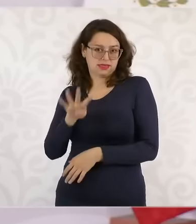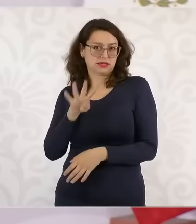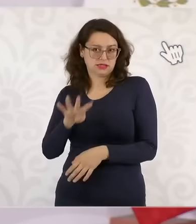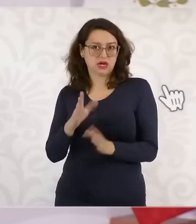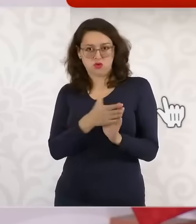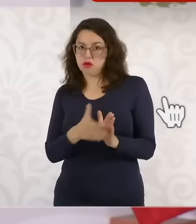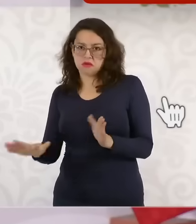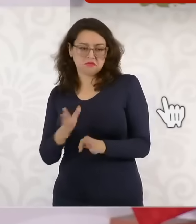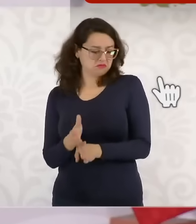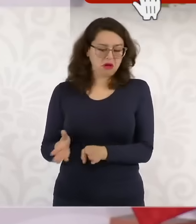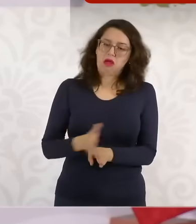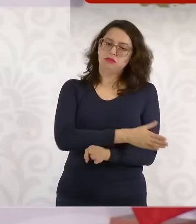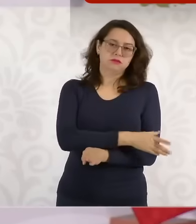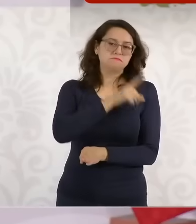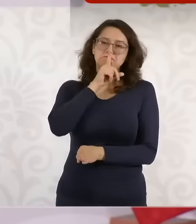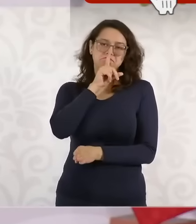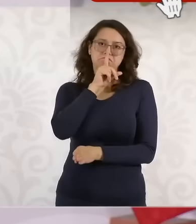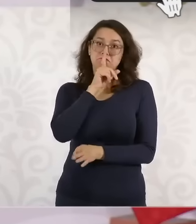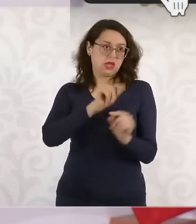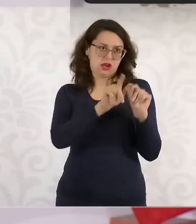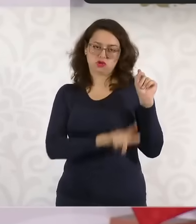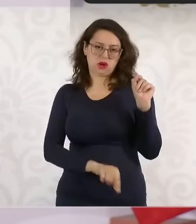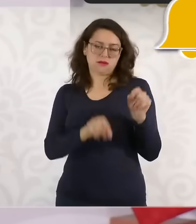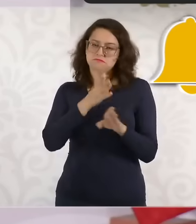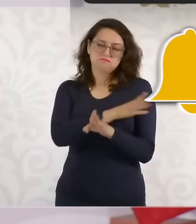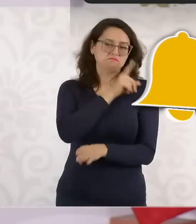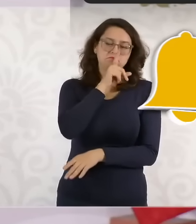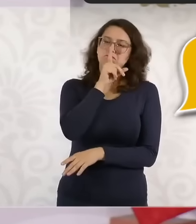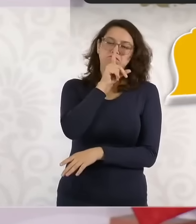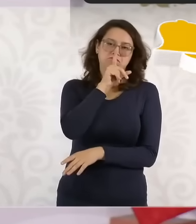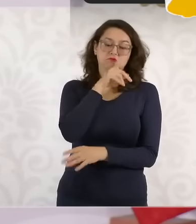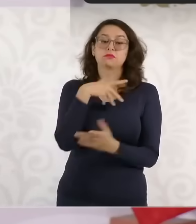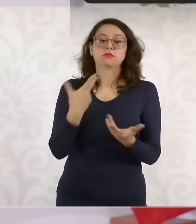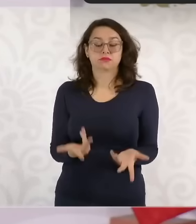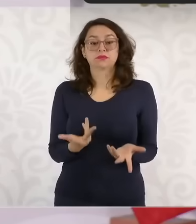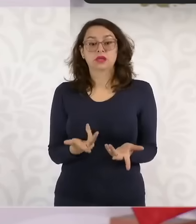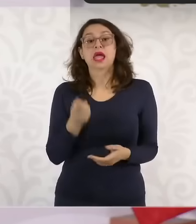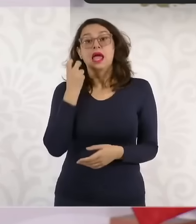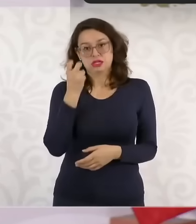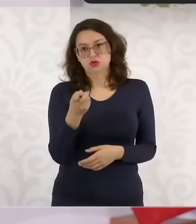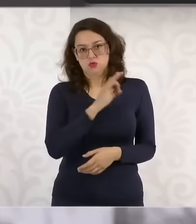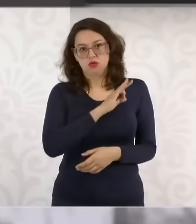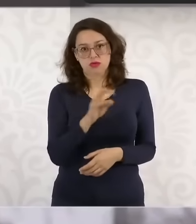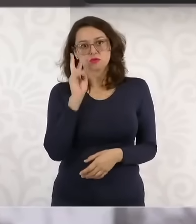Claudia Shemba. Aquí eh se refleja en dónde estaba la agenda y las personas con discapacidad